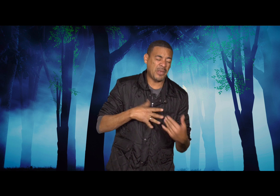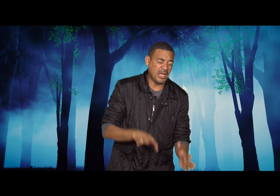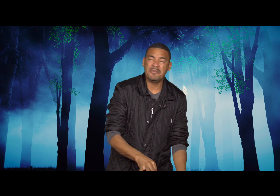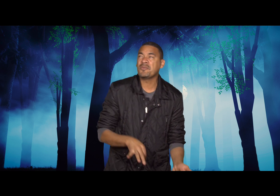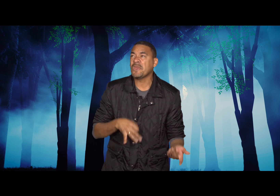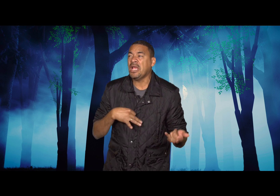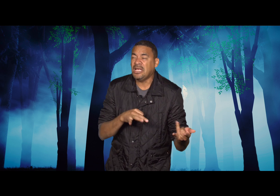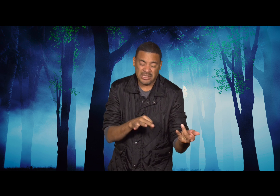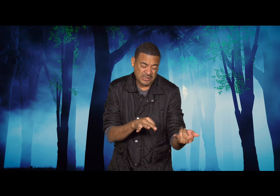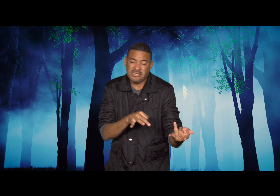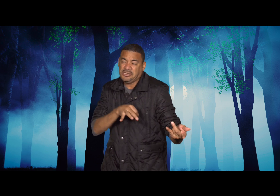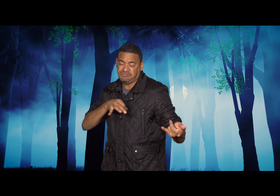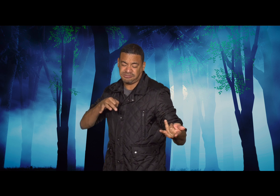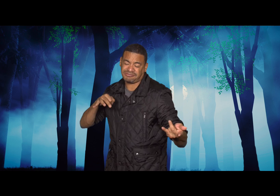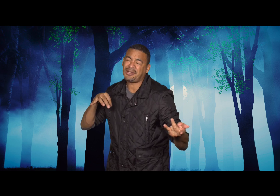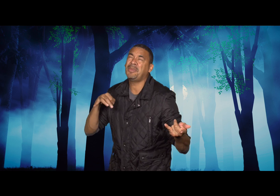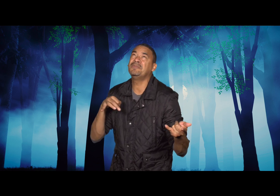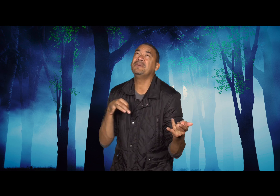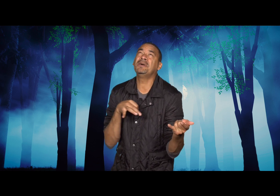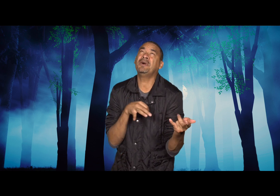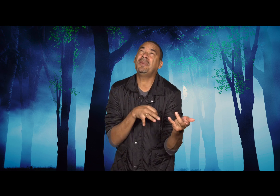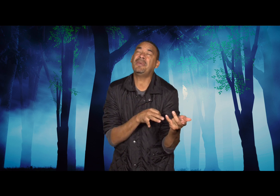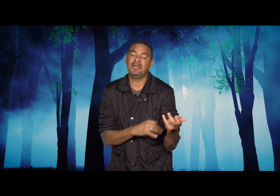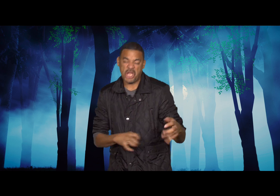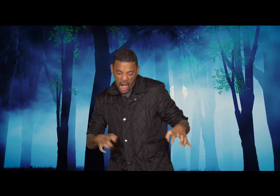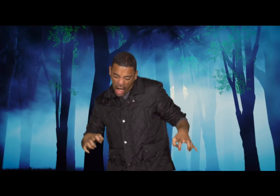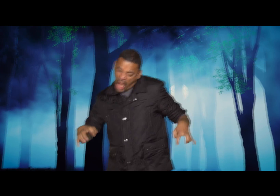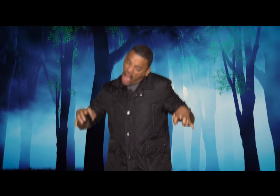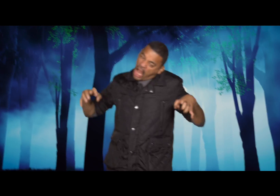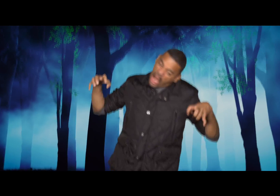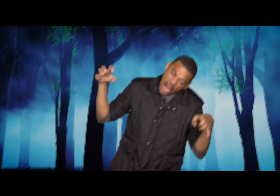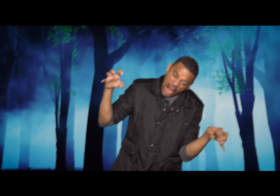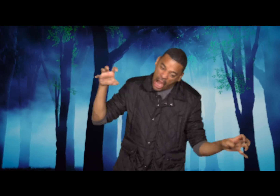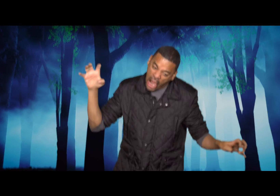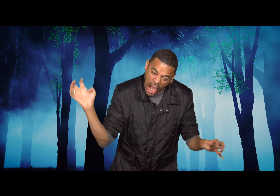Comenzó a tocar mientras seguía orando a Dios y el oso continuaba amenazante.